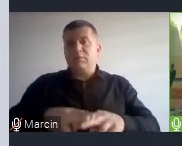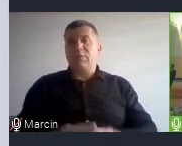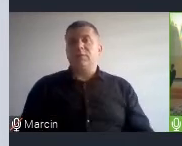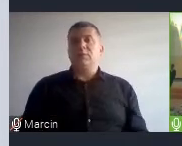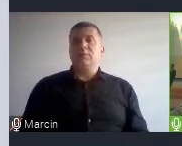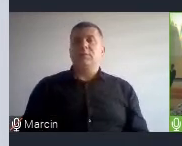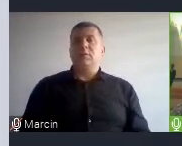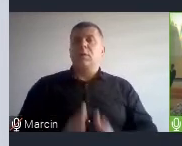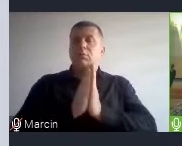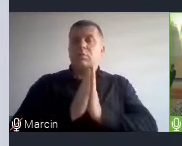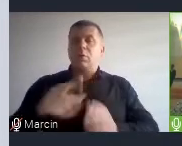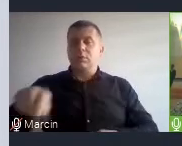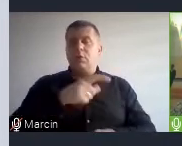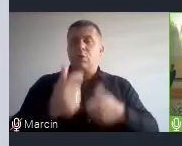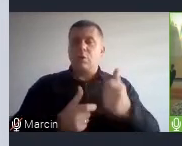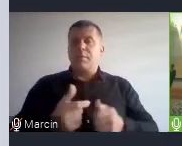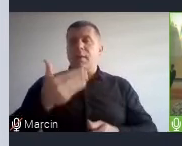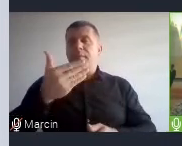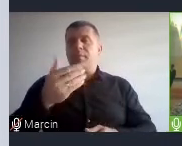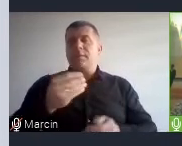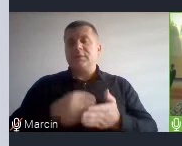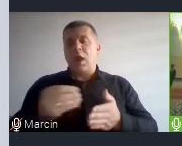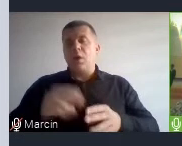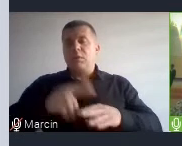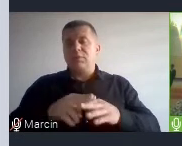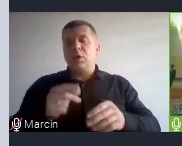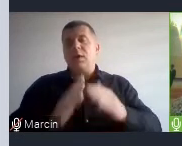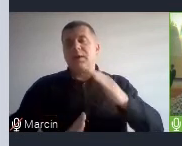Proszę pozostawiać marginesy - zawłaszcza w zakupach sprzętowych.